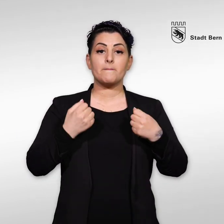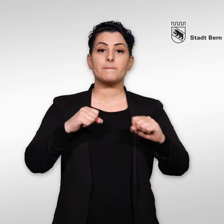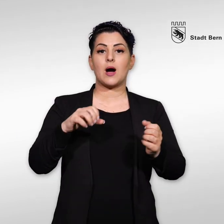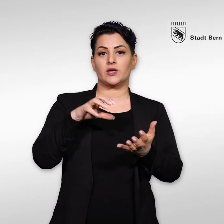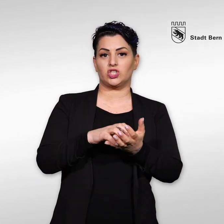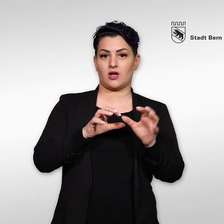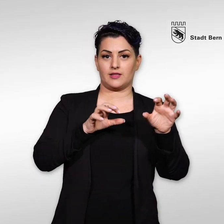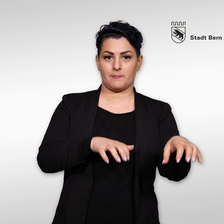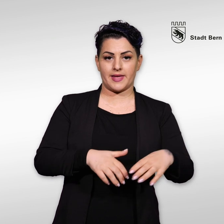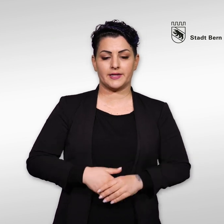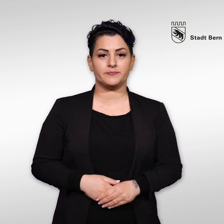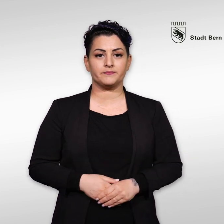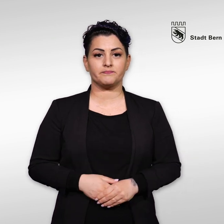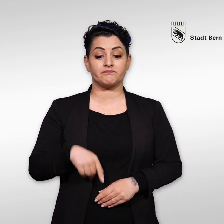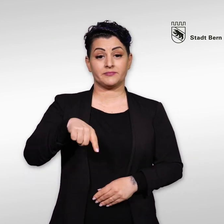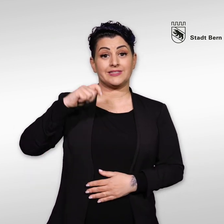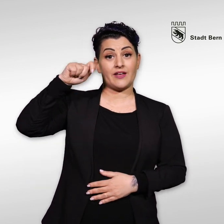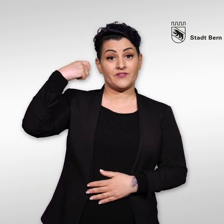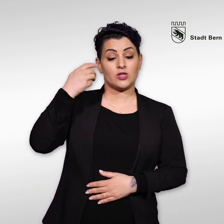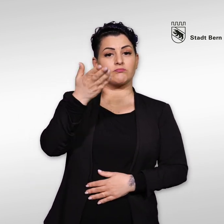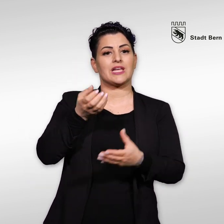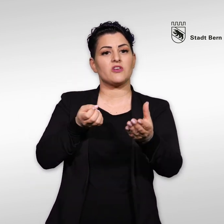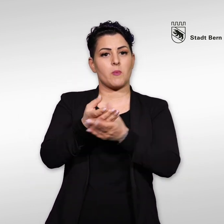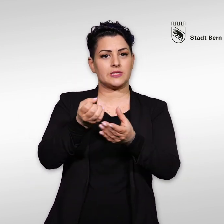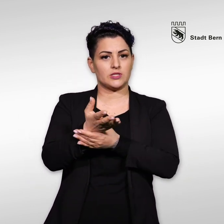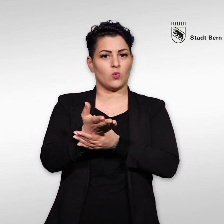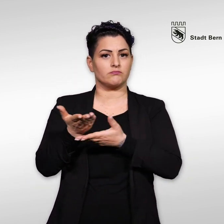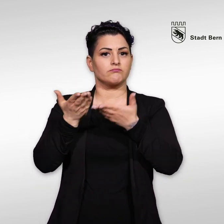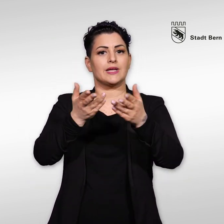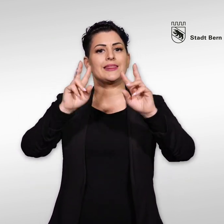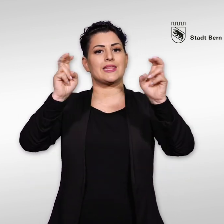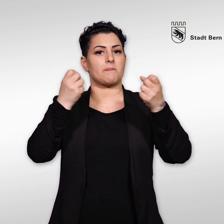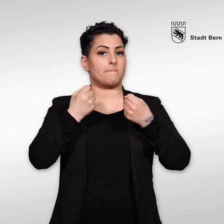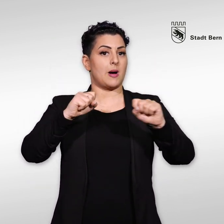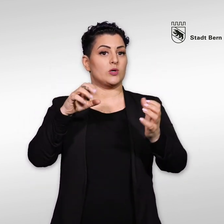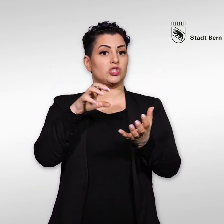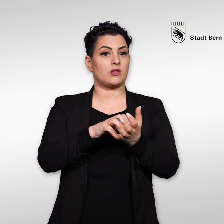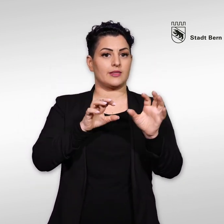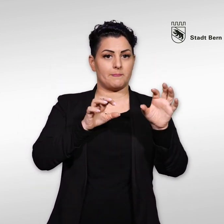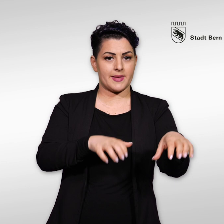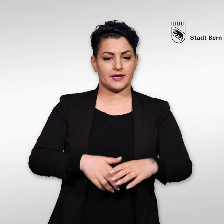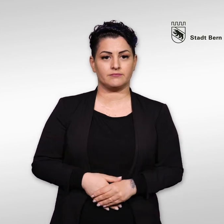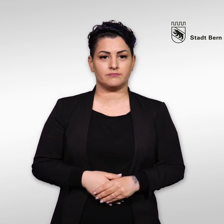Bauen in der Stadt Bern In diesem Video erhalten Sie Informationen zum Thema Bauen in der Stadt Bern.